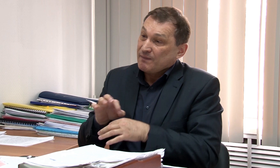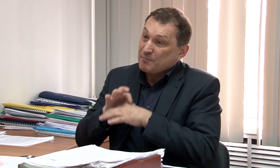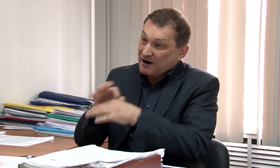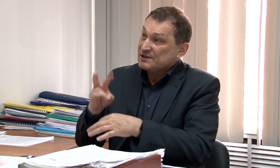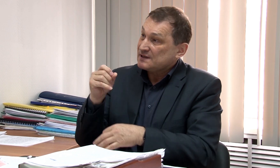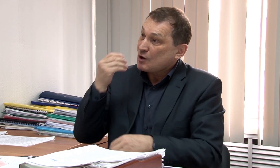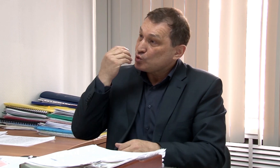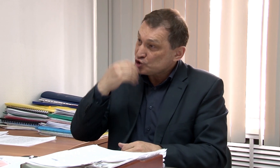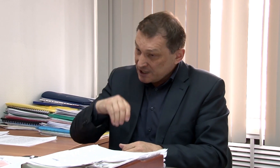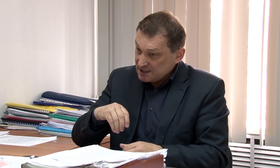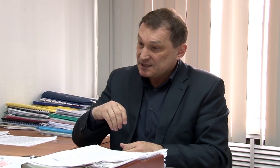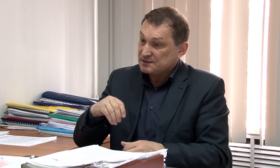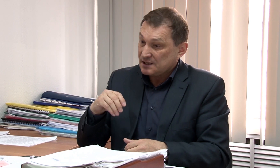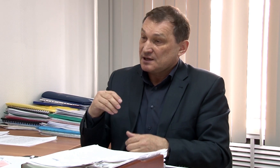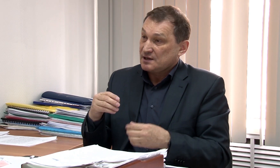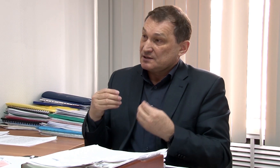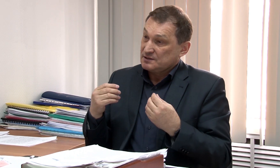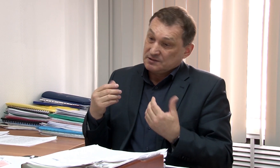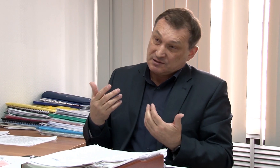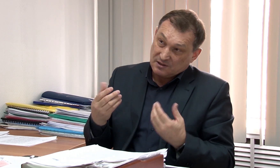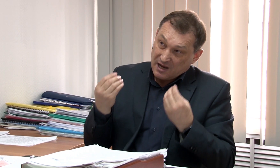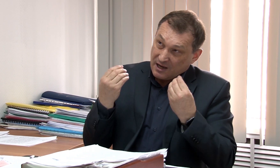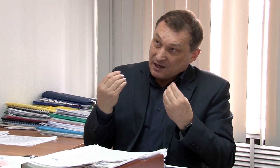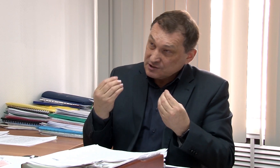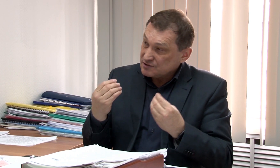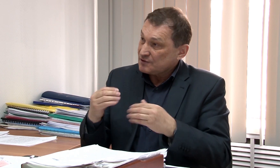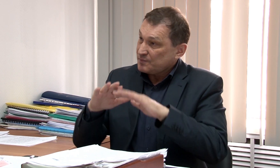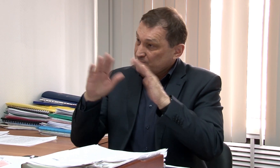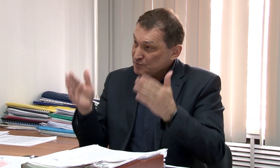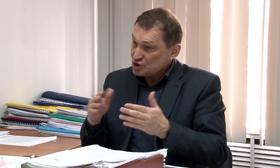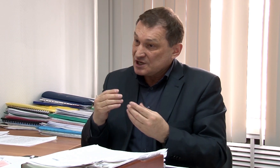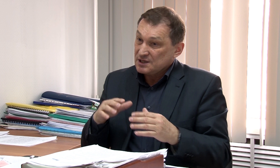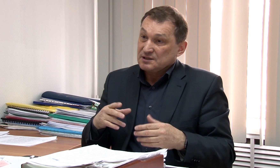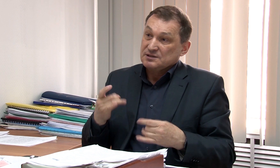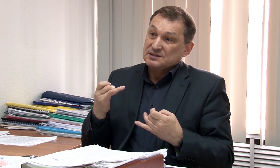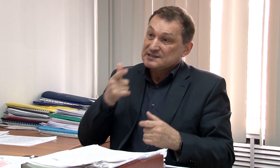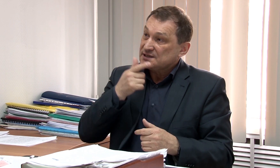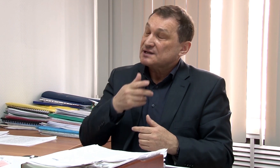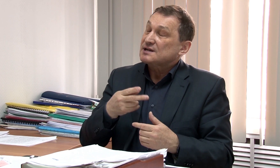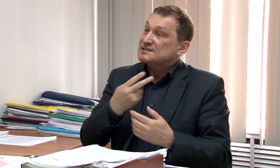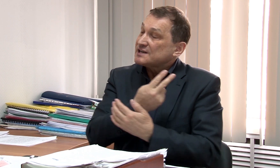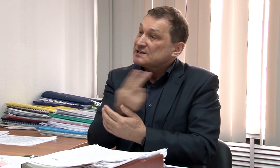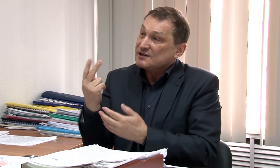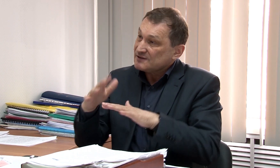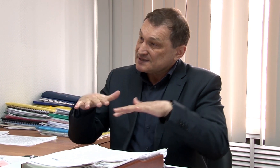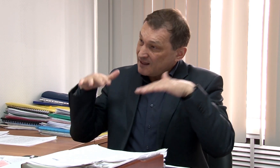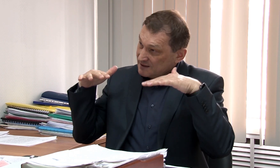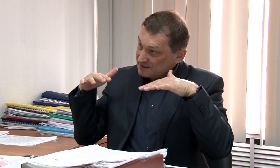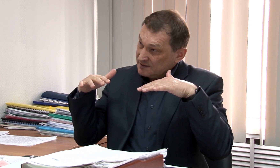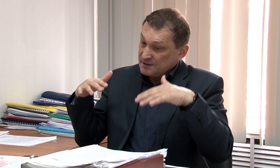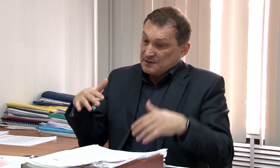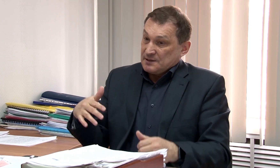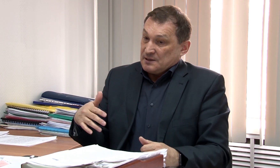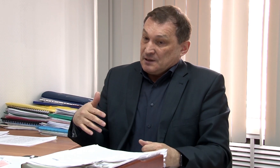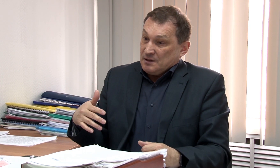направленные на улучшение качества помещений и зрительного зала.